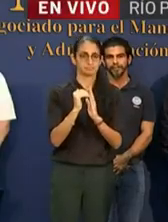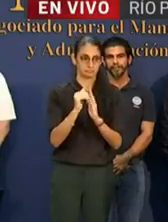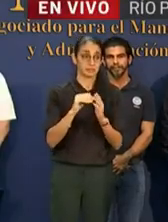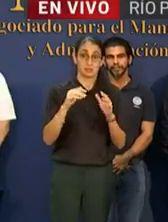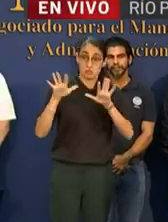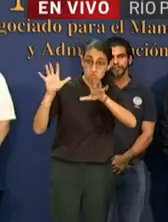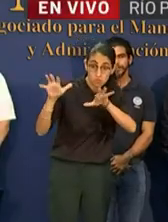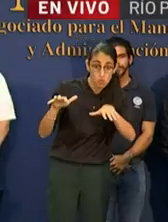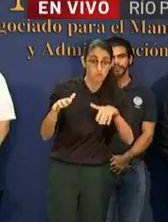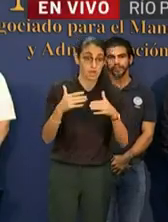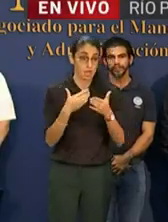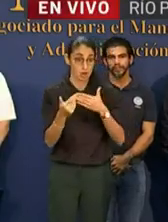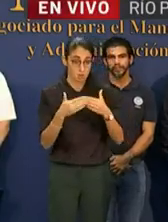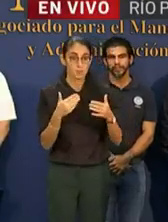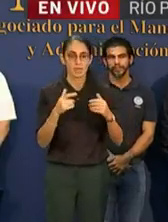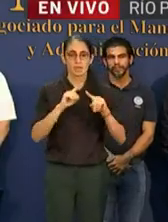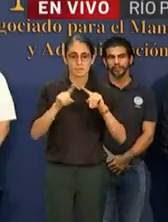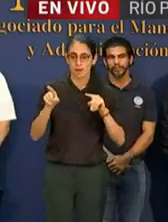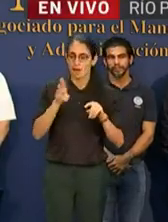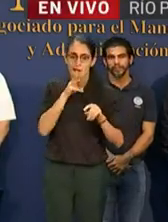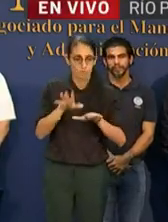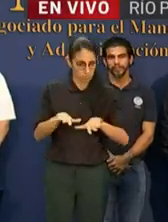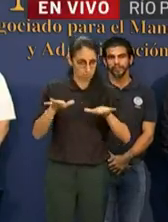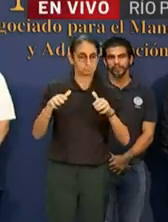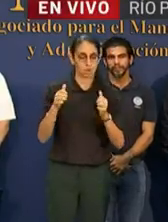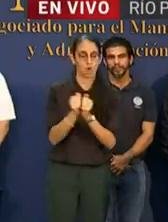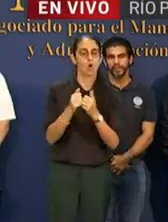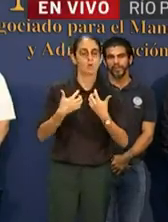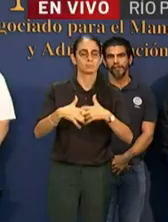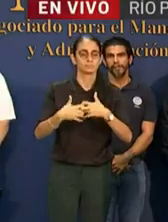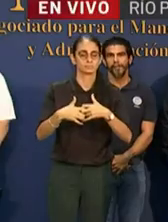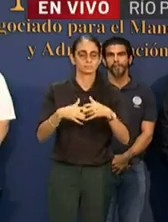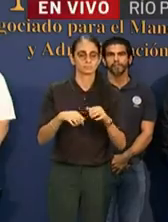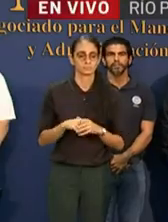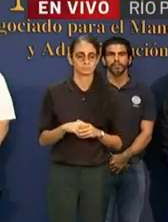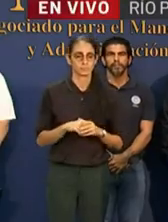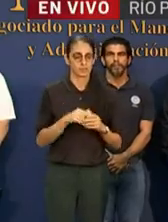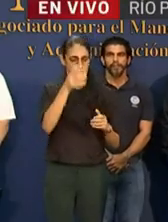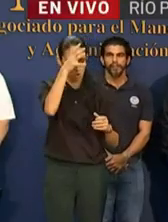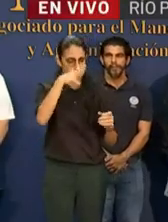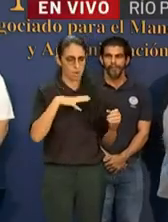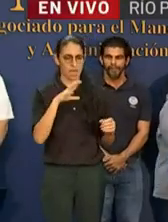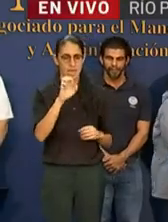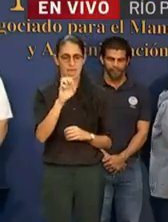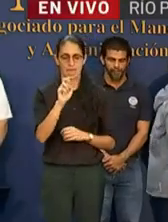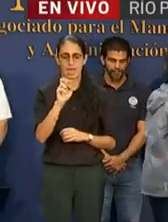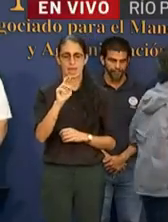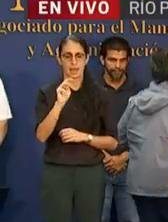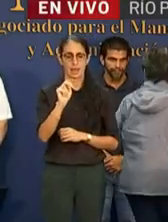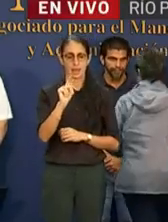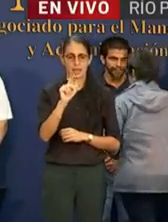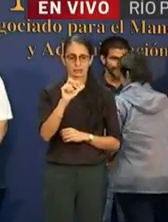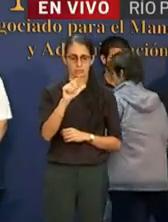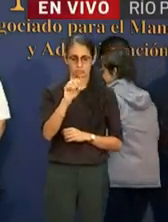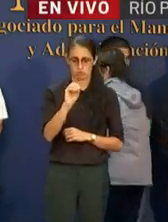QUIEN GENERADORES. LA